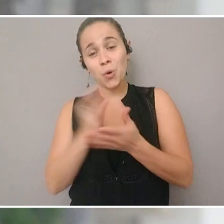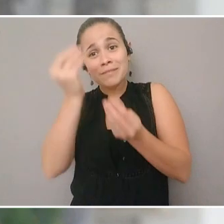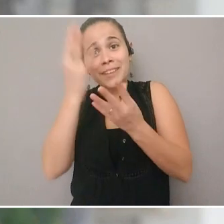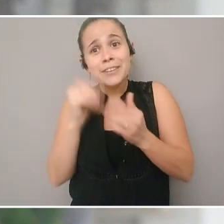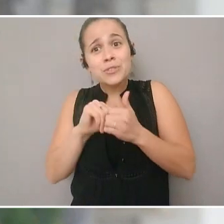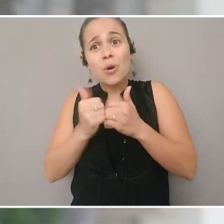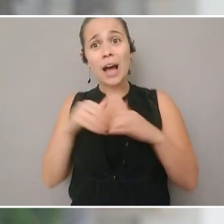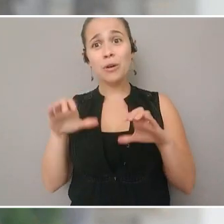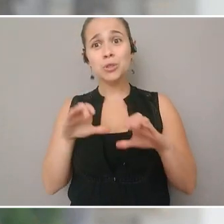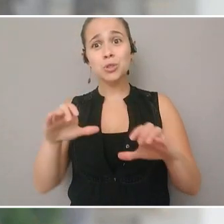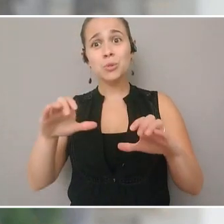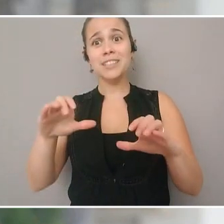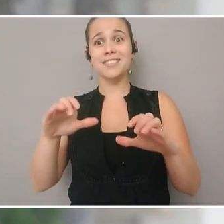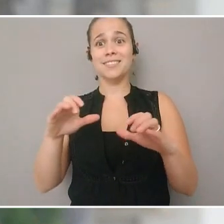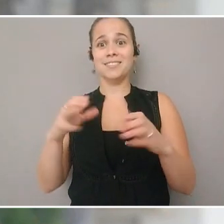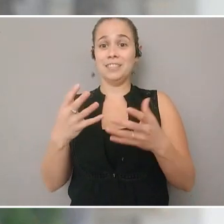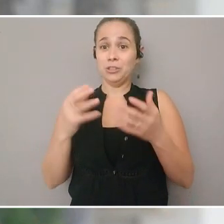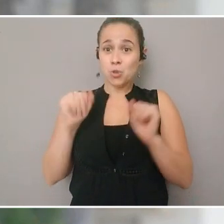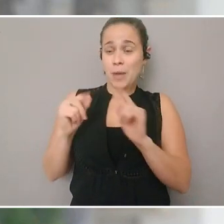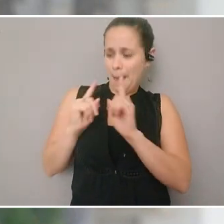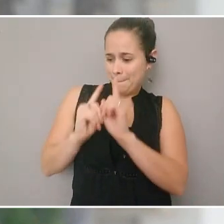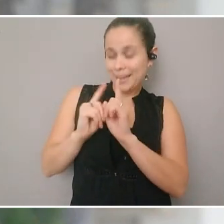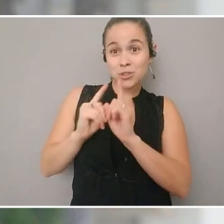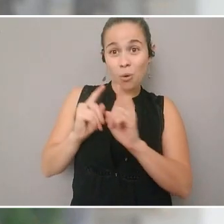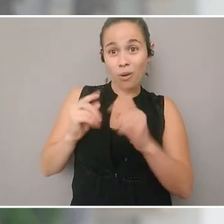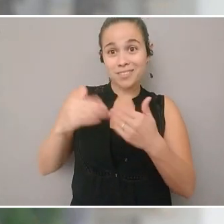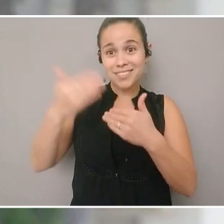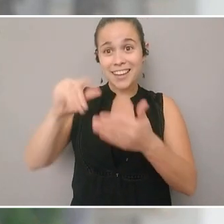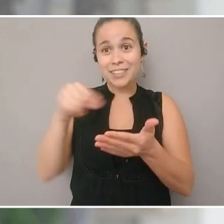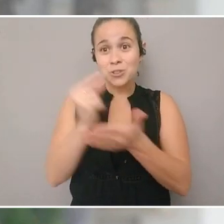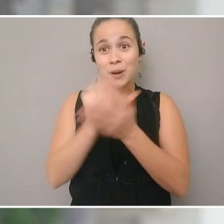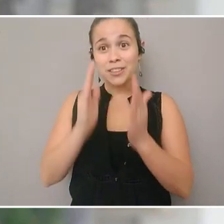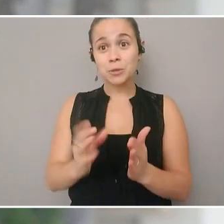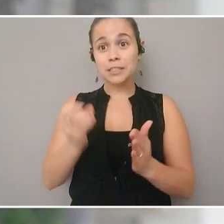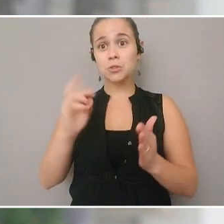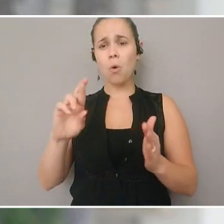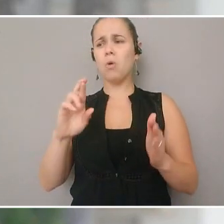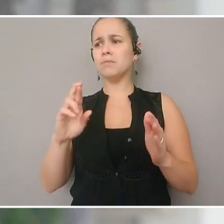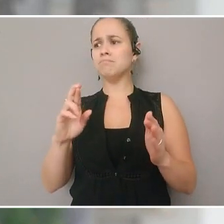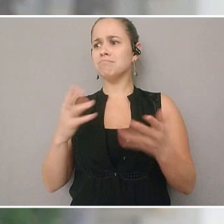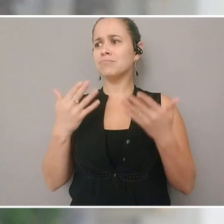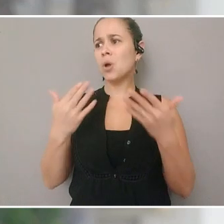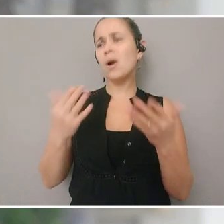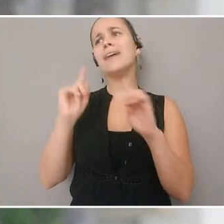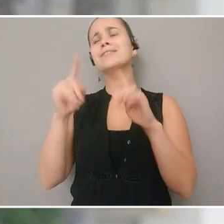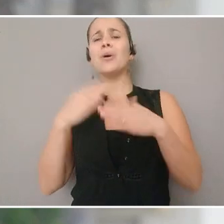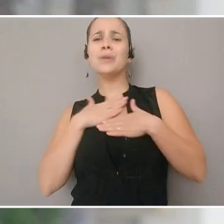Guir a los que vienen después de ti, o simplemente